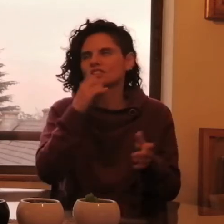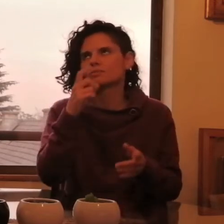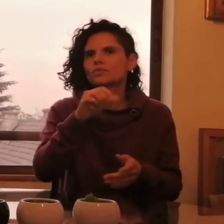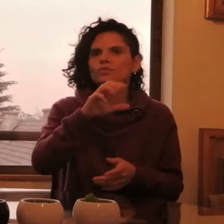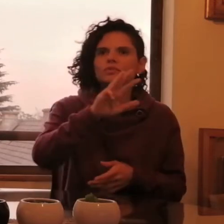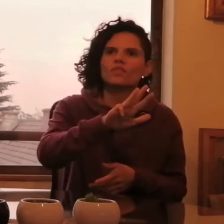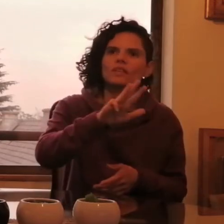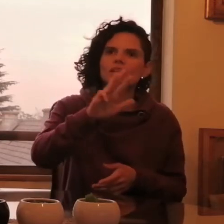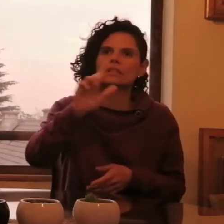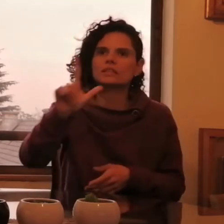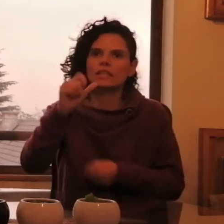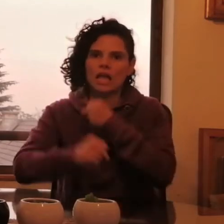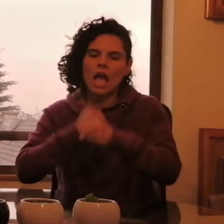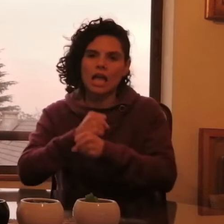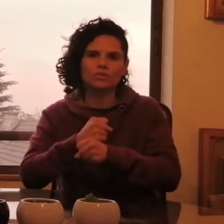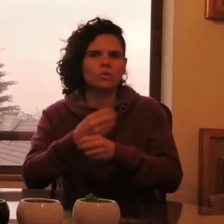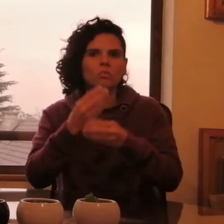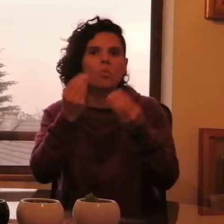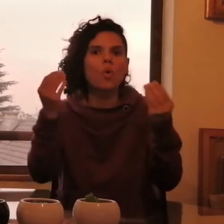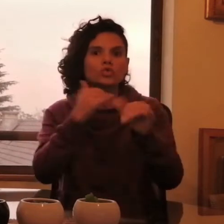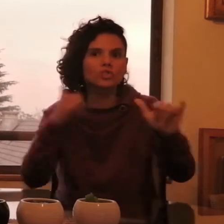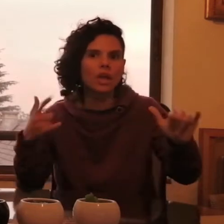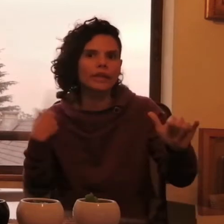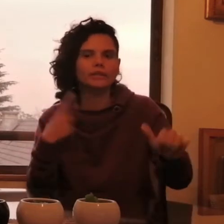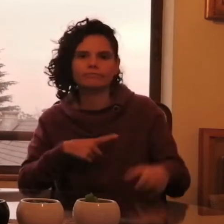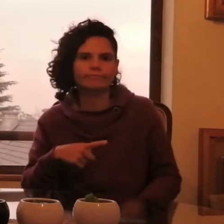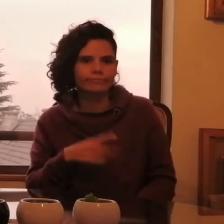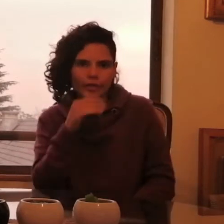había muchos ingenieros sin pega dentro de los cuales estaba yo, entonces era